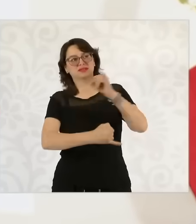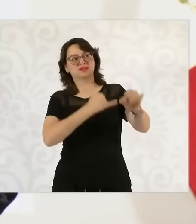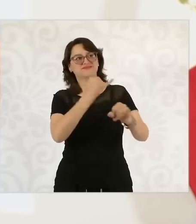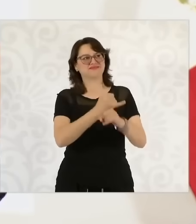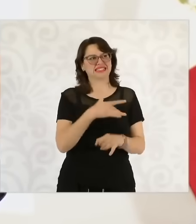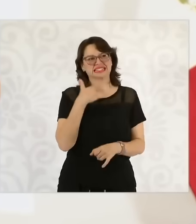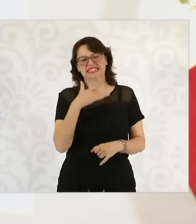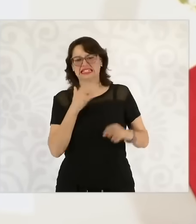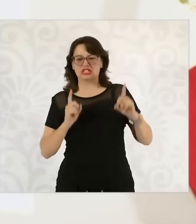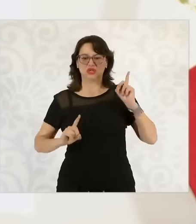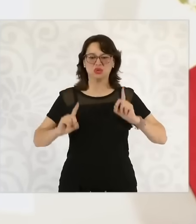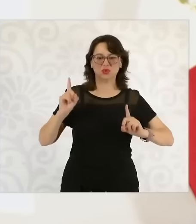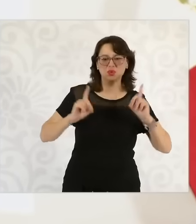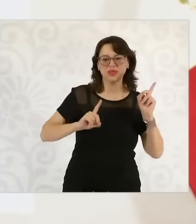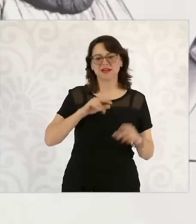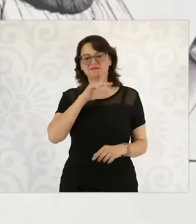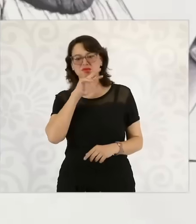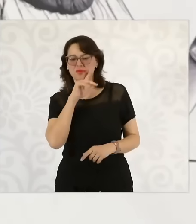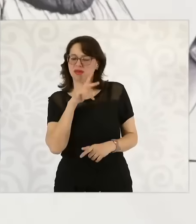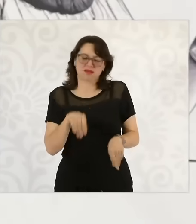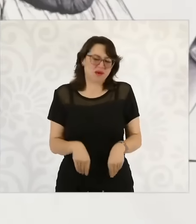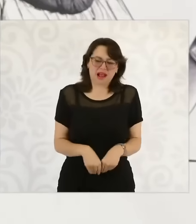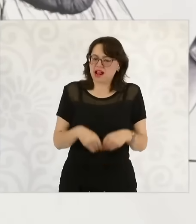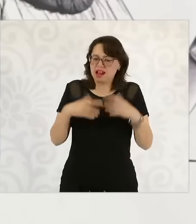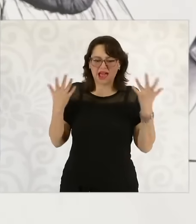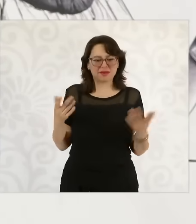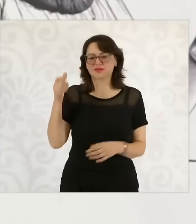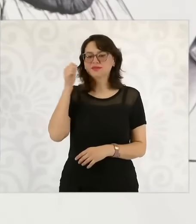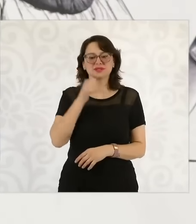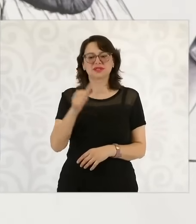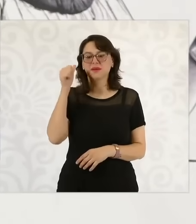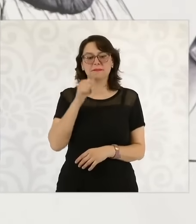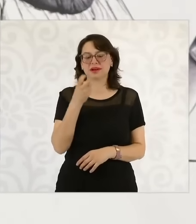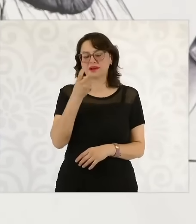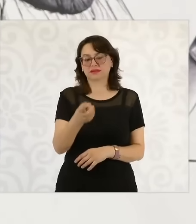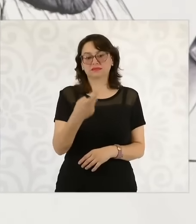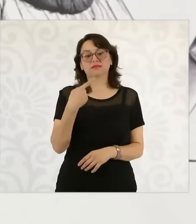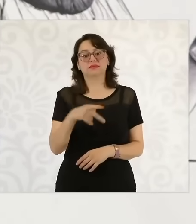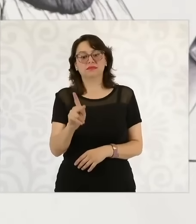incertidumbre de qué es lo que va a pasar con la relación con Estados Unidos pero nosotros somos